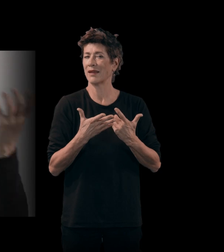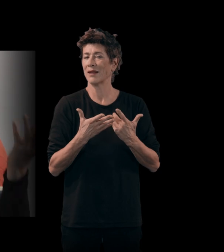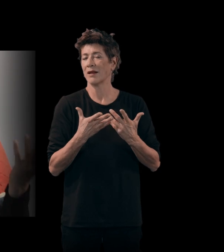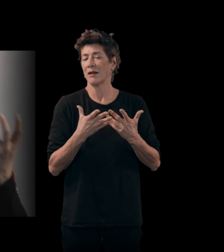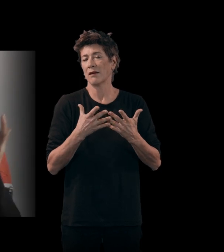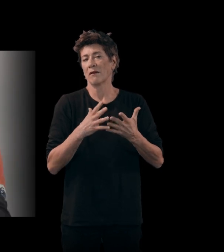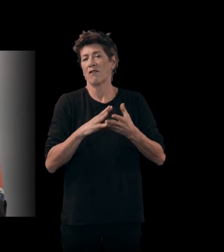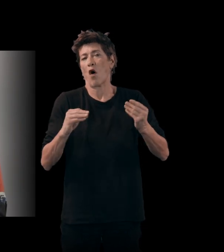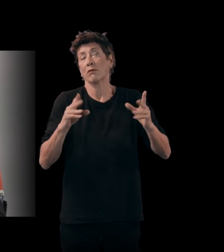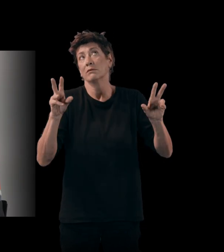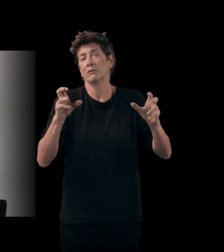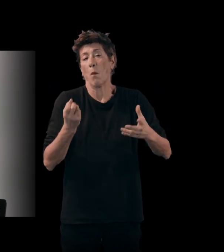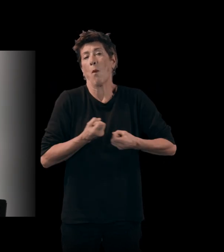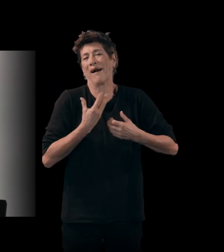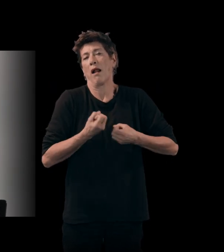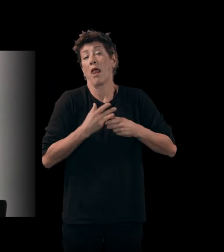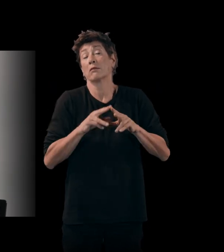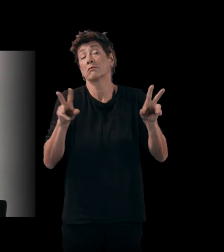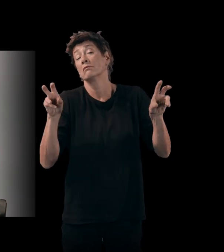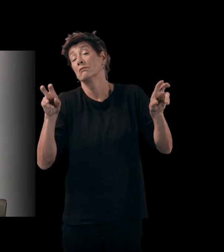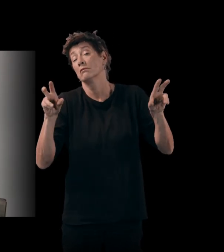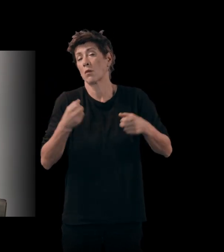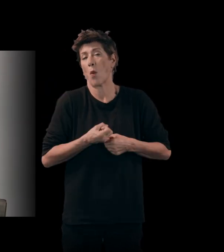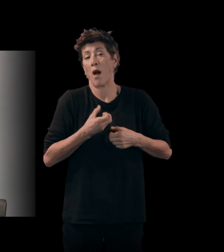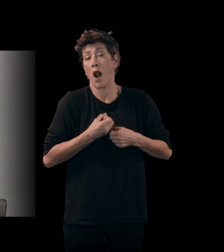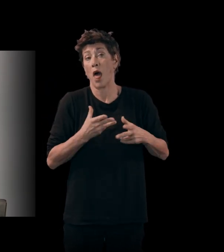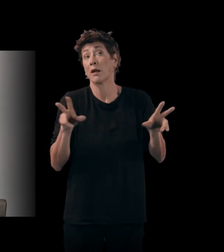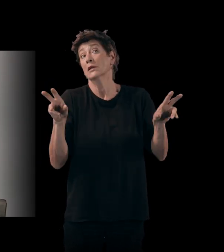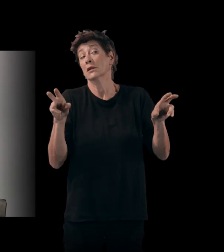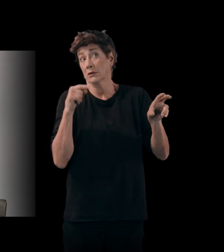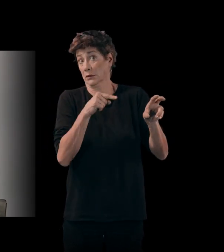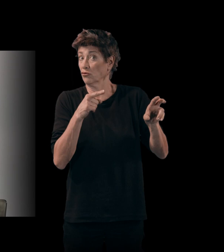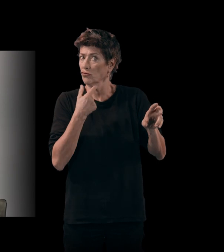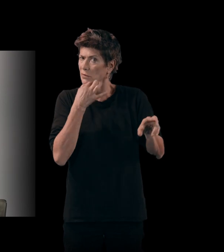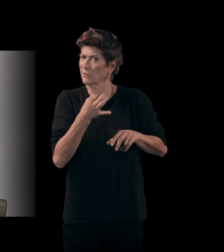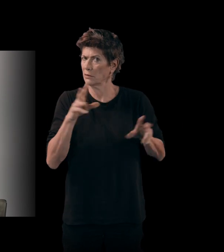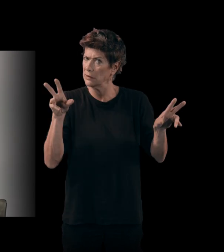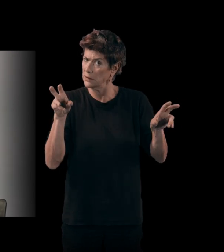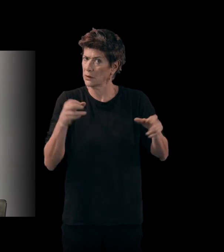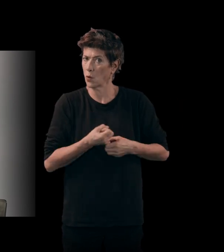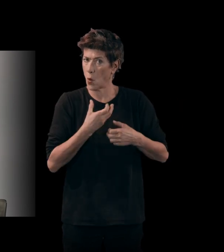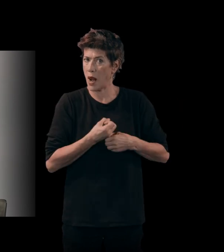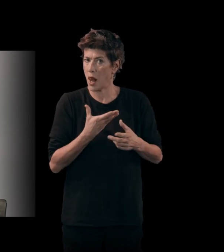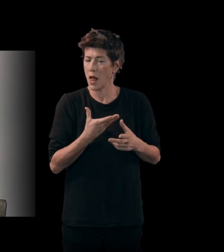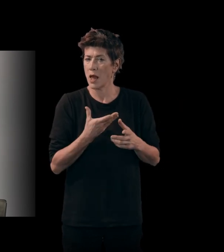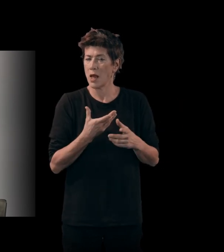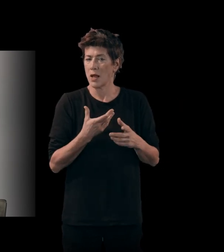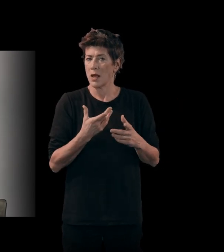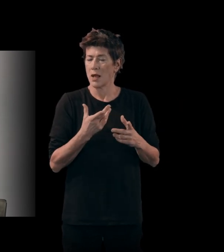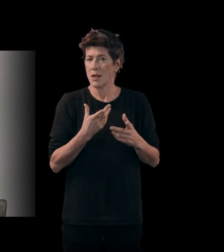supposées d’oralité, j’insiste sur supposer. C’était très important cette question poétique.